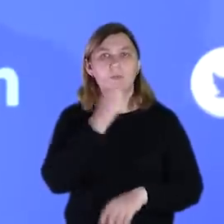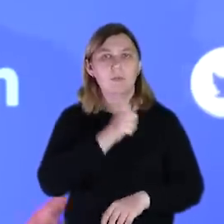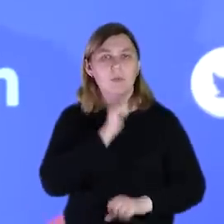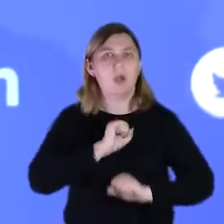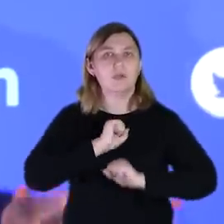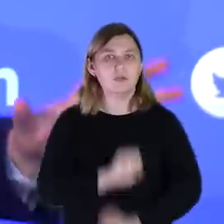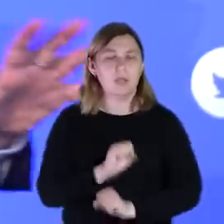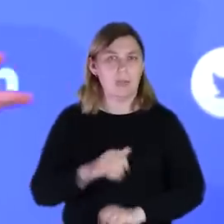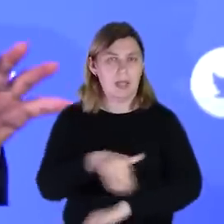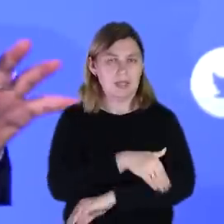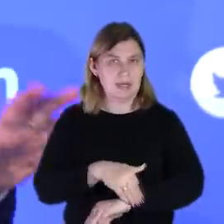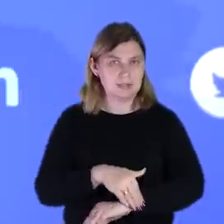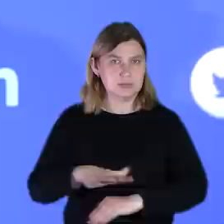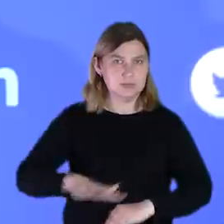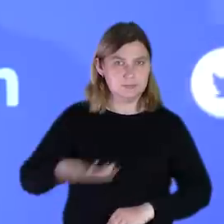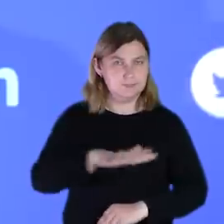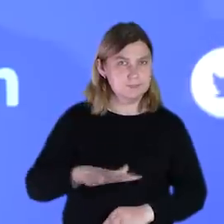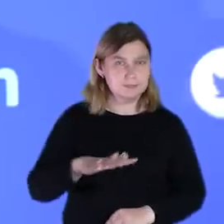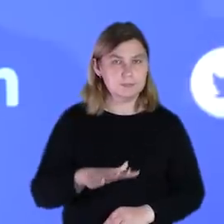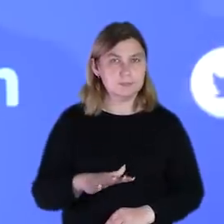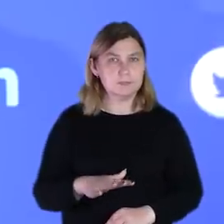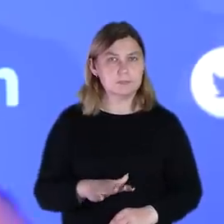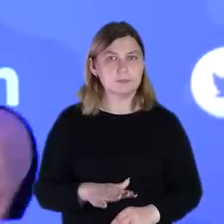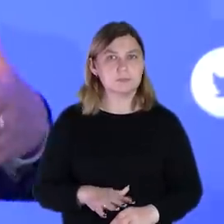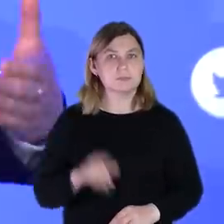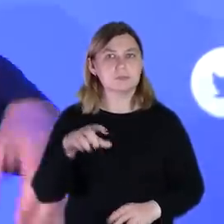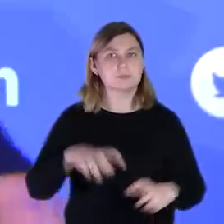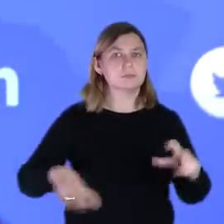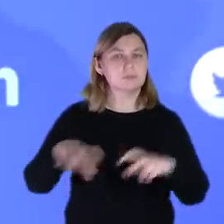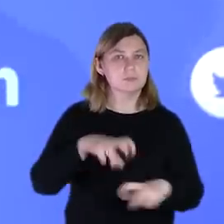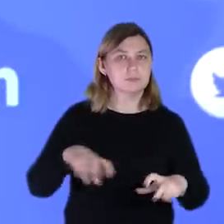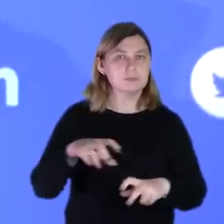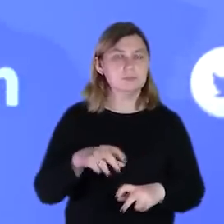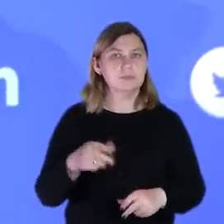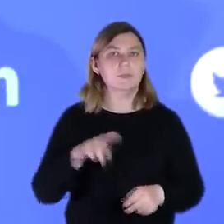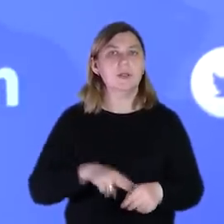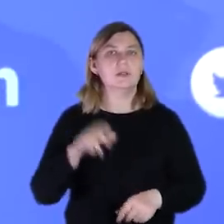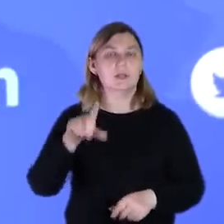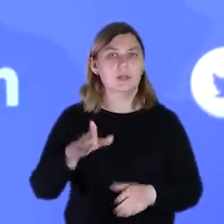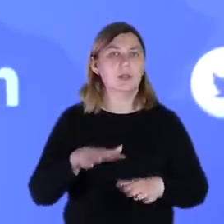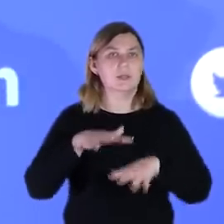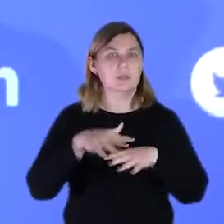zabezpieczyć obszar przygraniczny właśnie, poruszając się na jednostkach pływających.